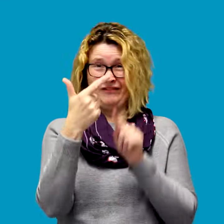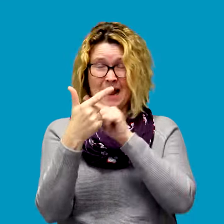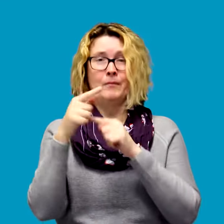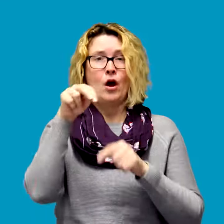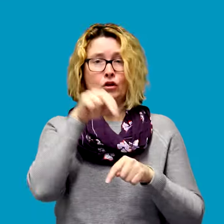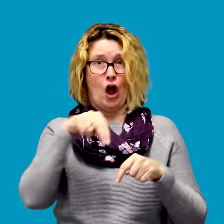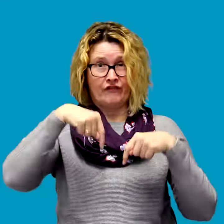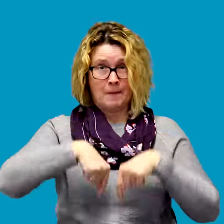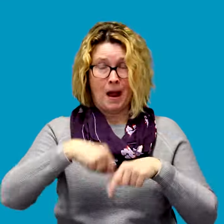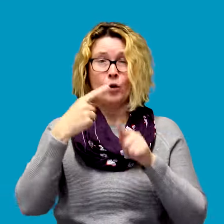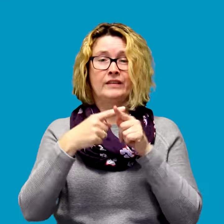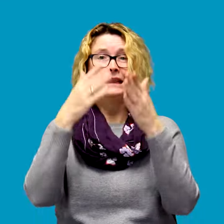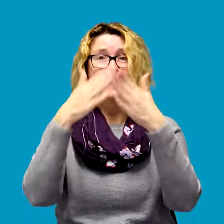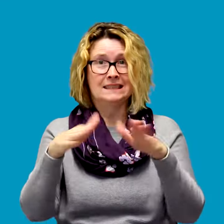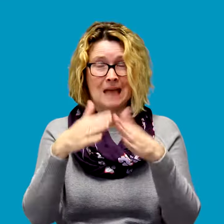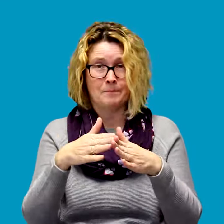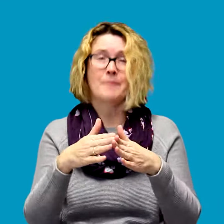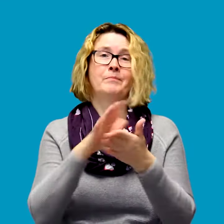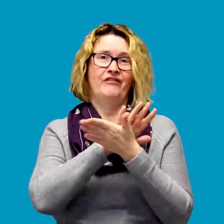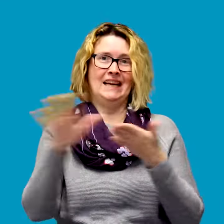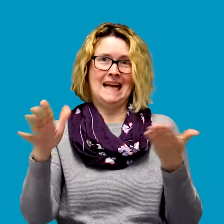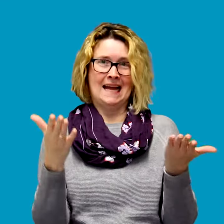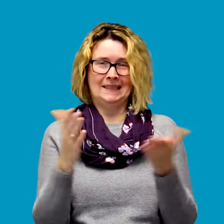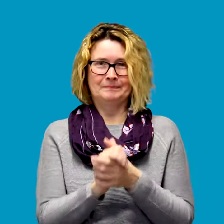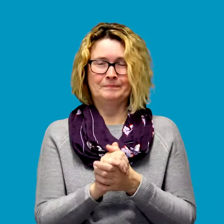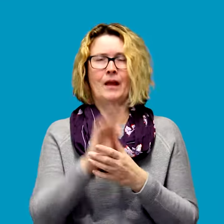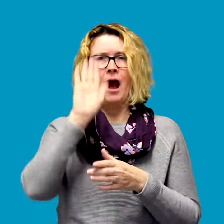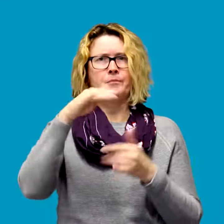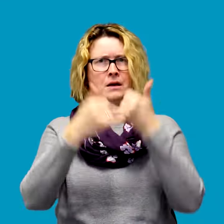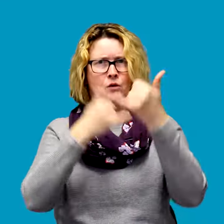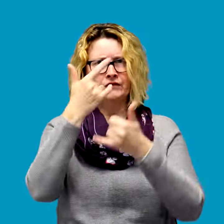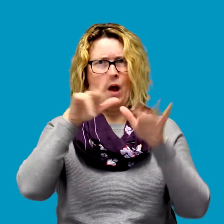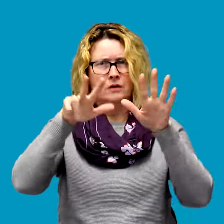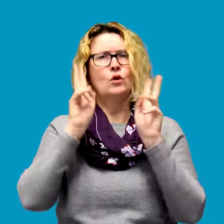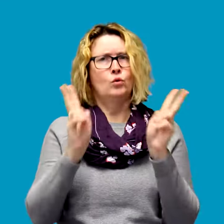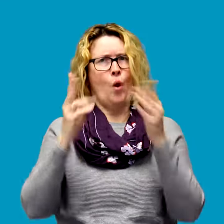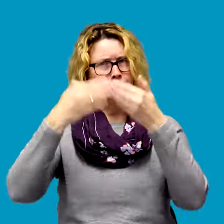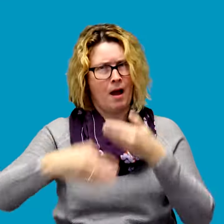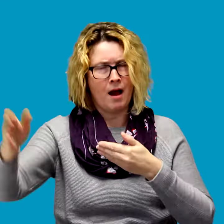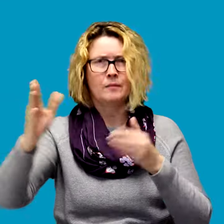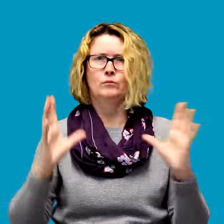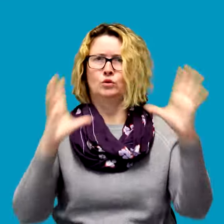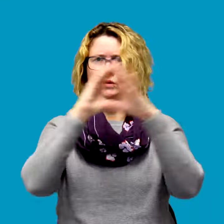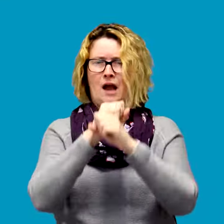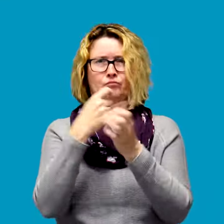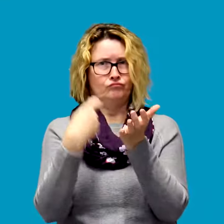Mit der 2 sind die Hefte im November und Dezember 2017 gemeint. Diese erhaltet ihr kostenlos. Ab Januar 2018 gilt dann der normale Abopreis.